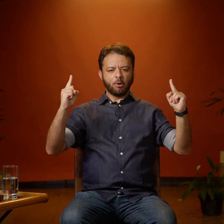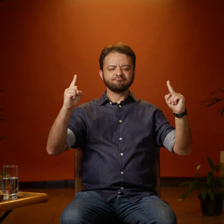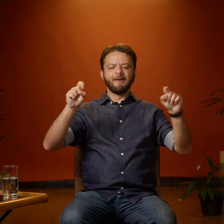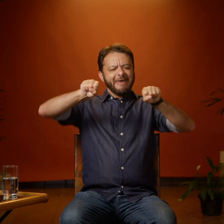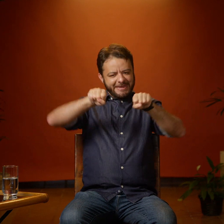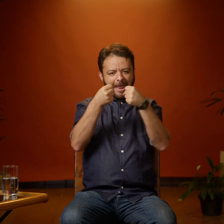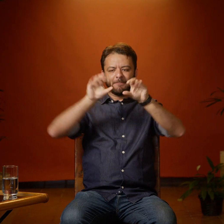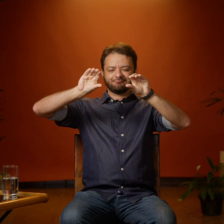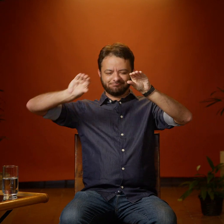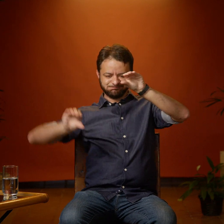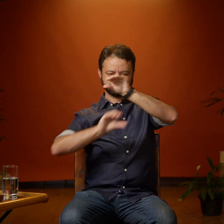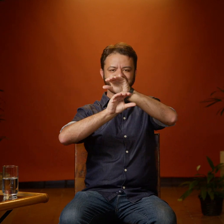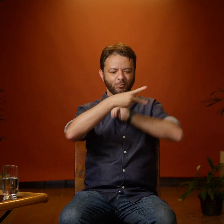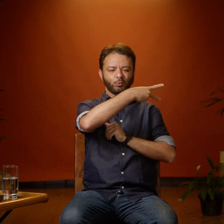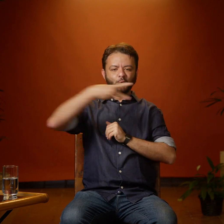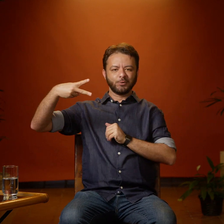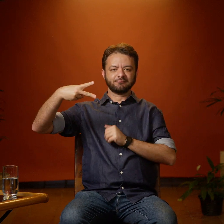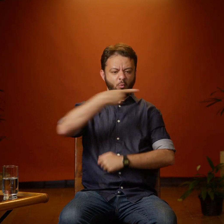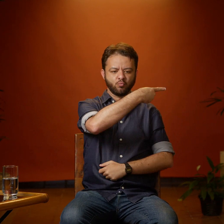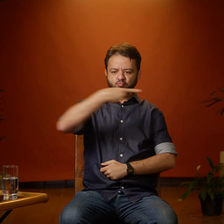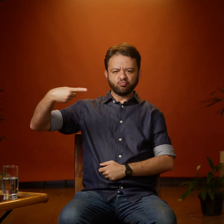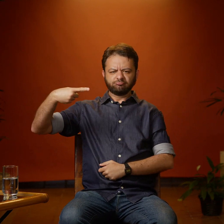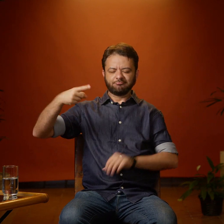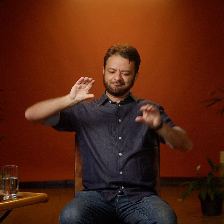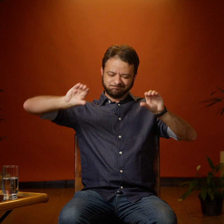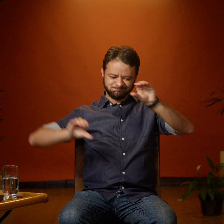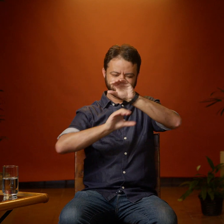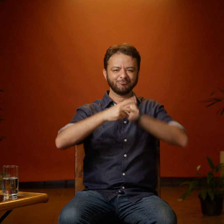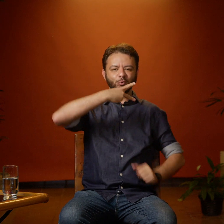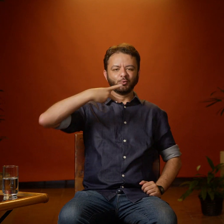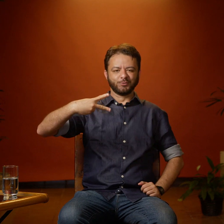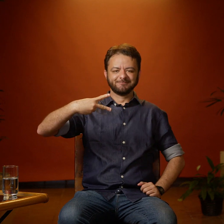precisa ser quebrada e colocada em duas linhas mas para isso é importante